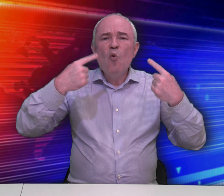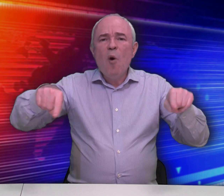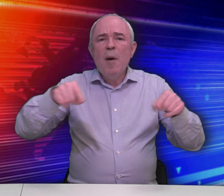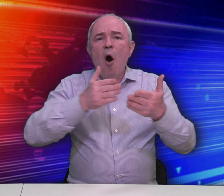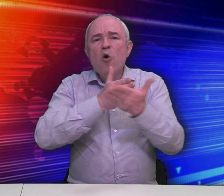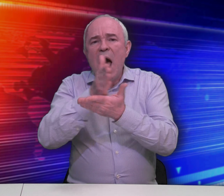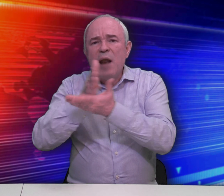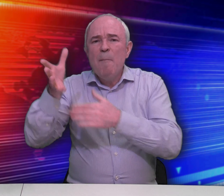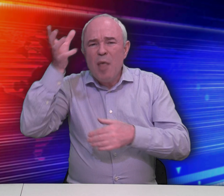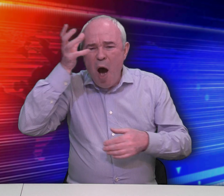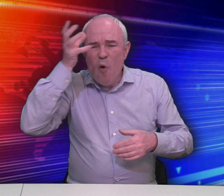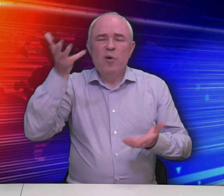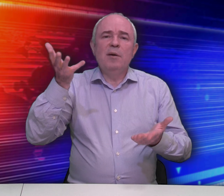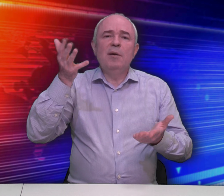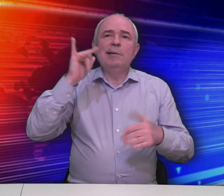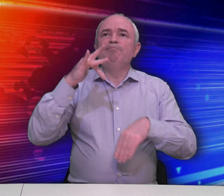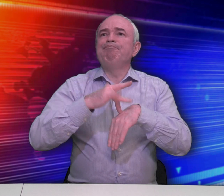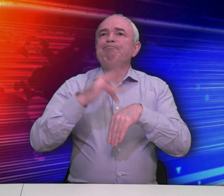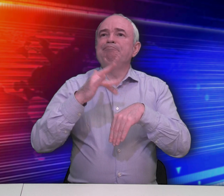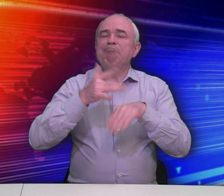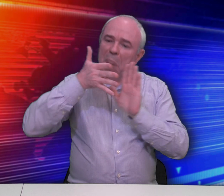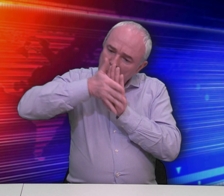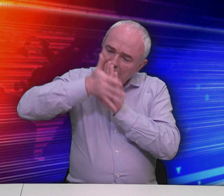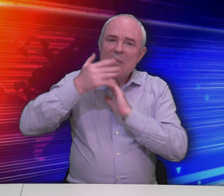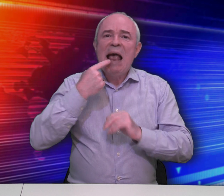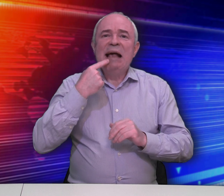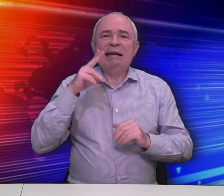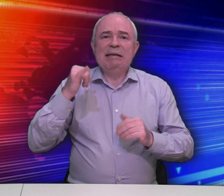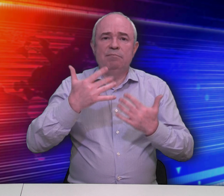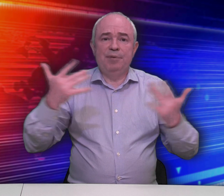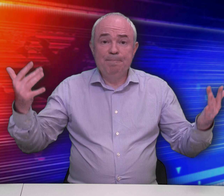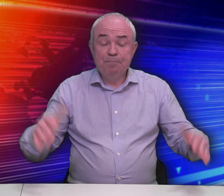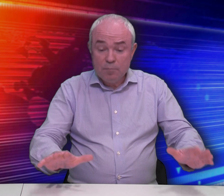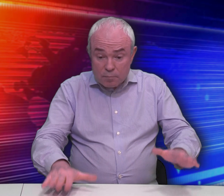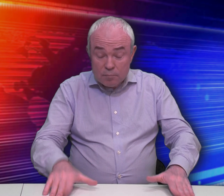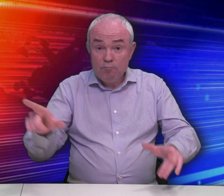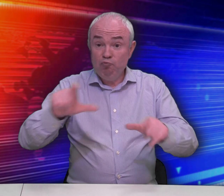другими отраслями науки и языками.